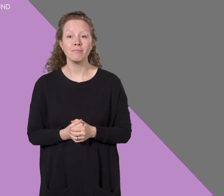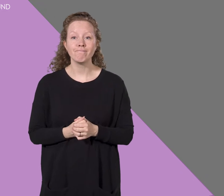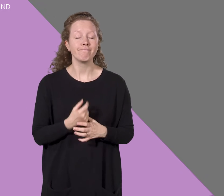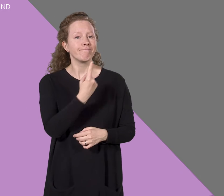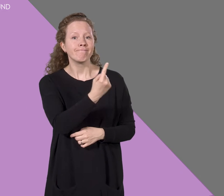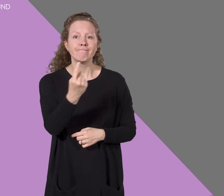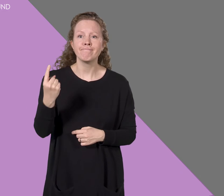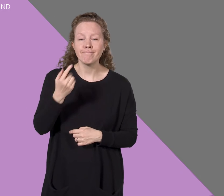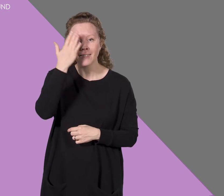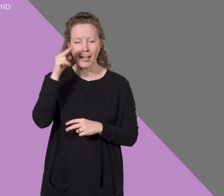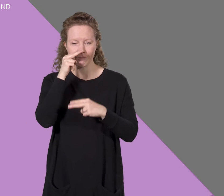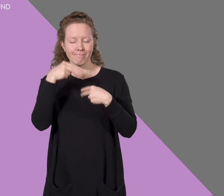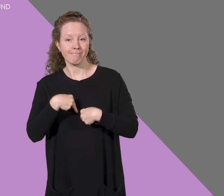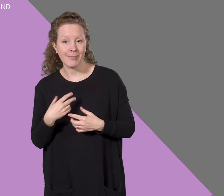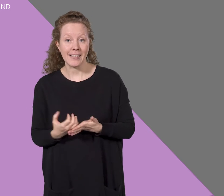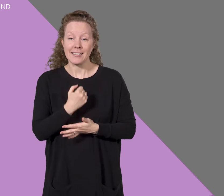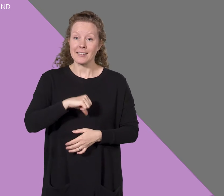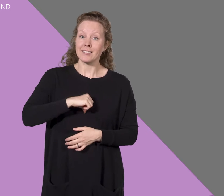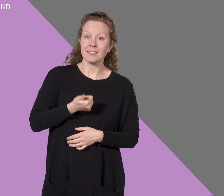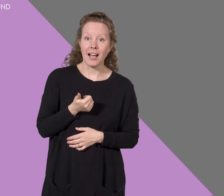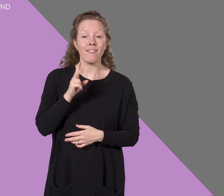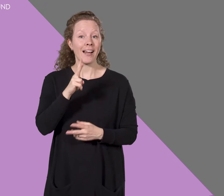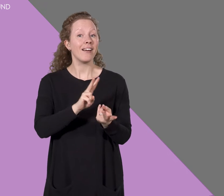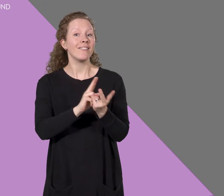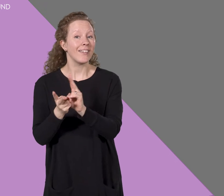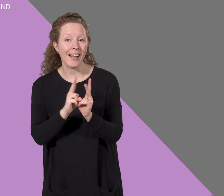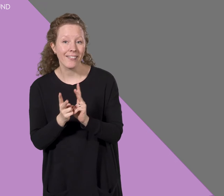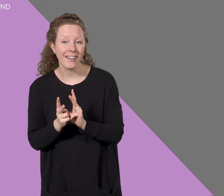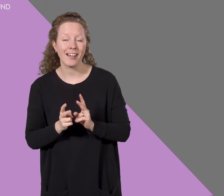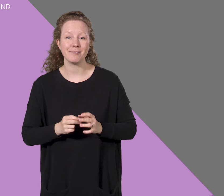där var och en kan hitta sig själv och varandra.